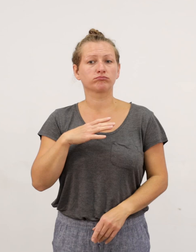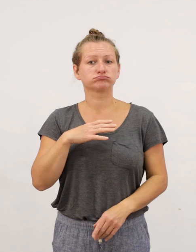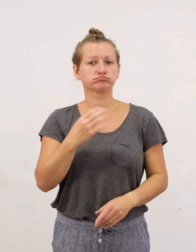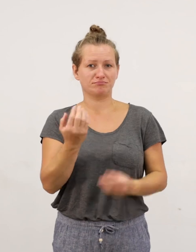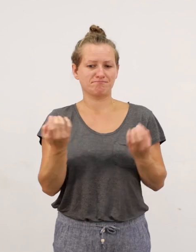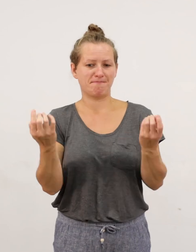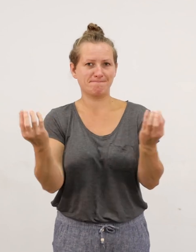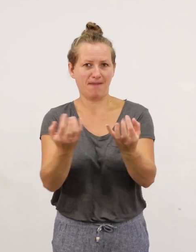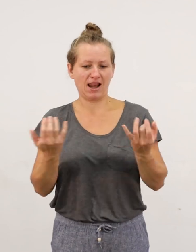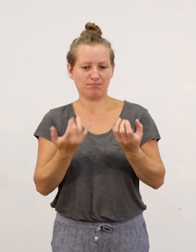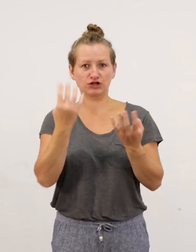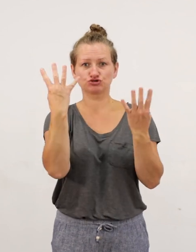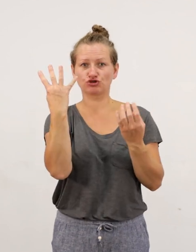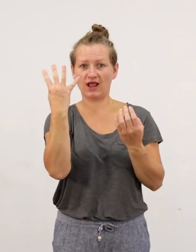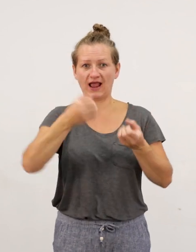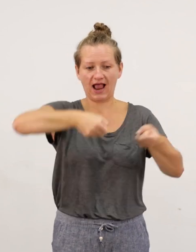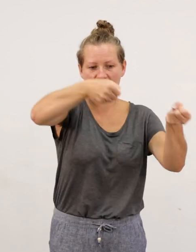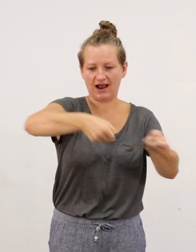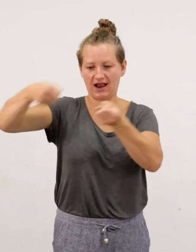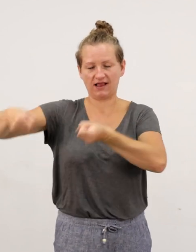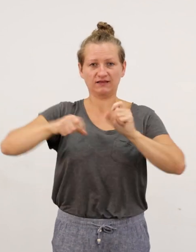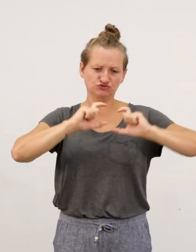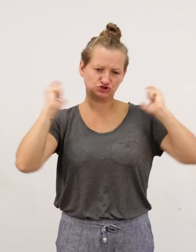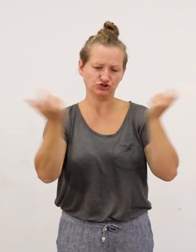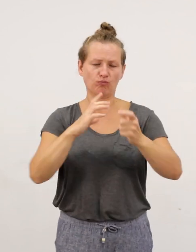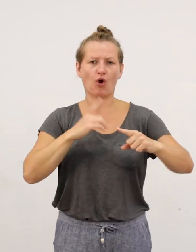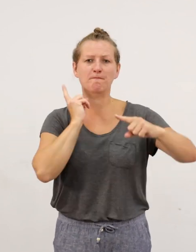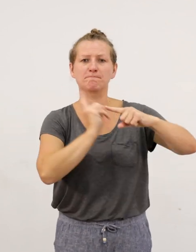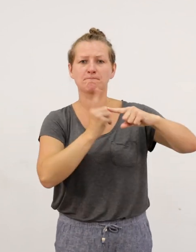Głównym elementem kuchni było palenisko z czterema kotłami.